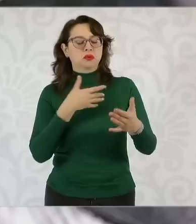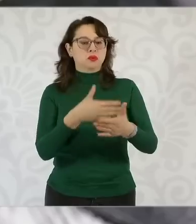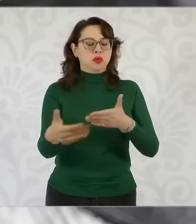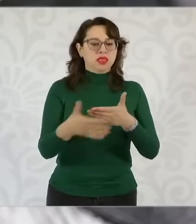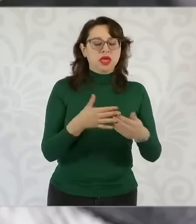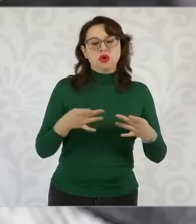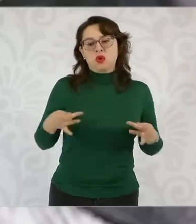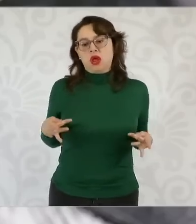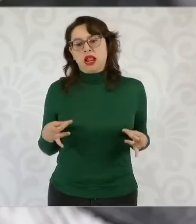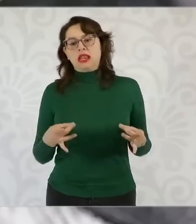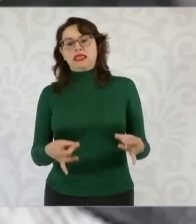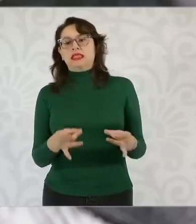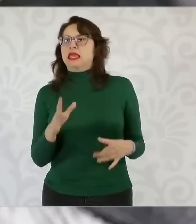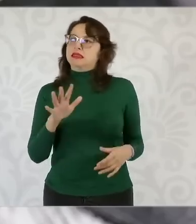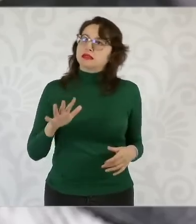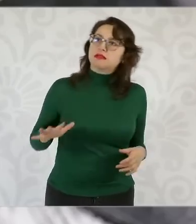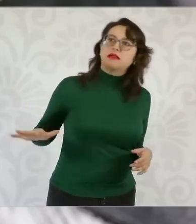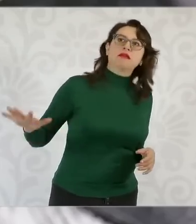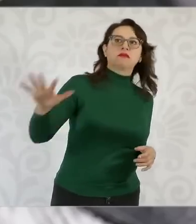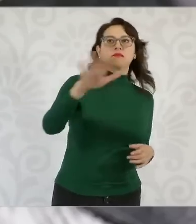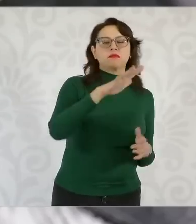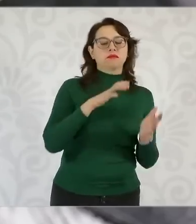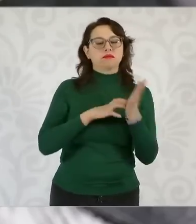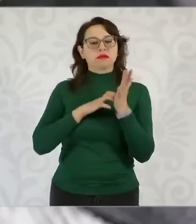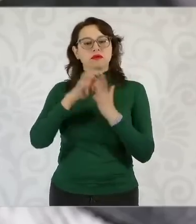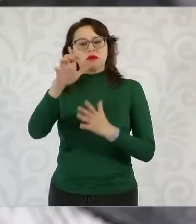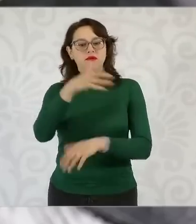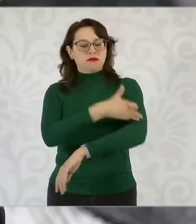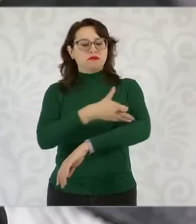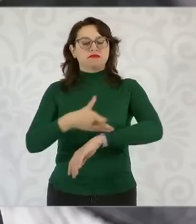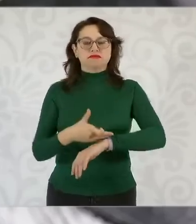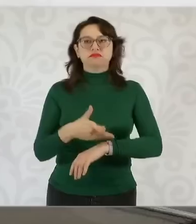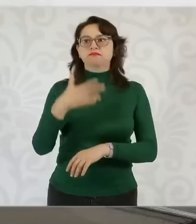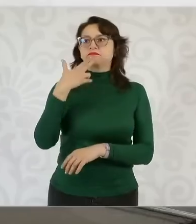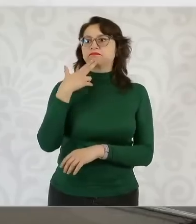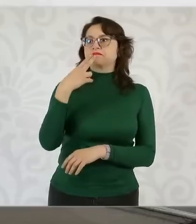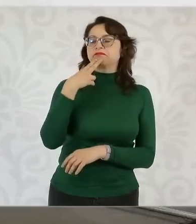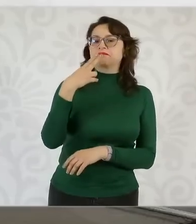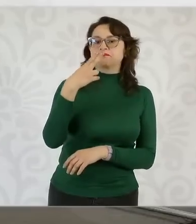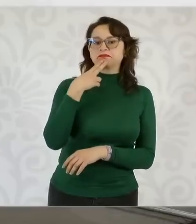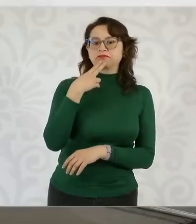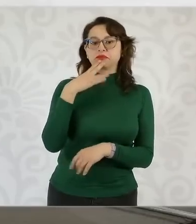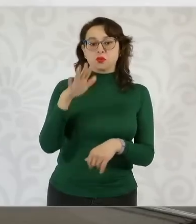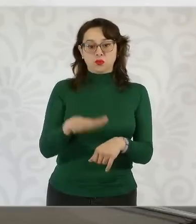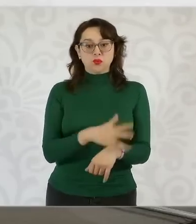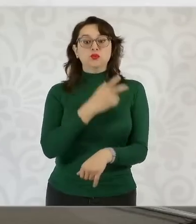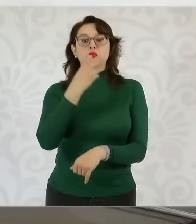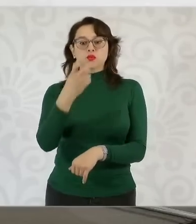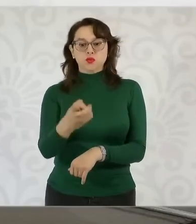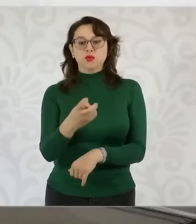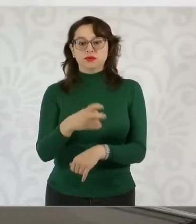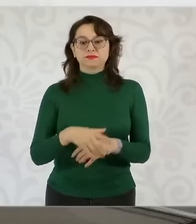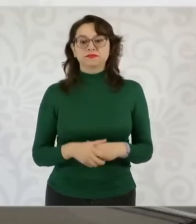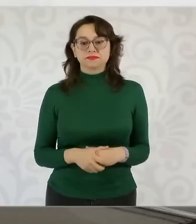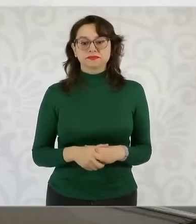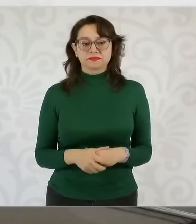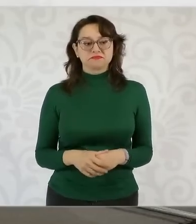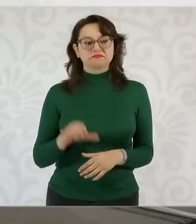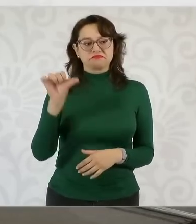de familias en México y en el extranjero es por eso señora presidenta que con esta inversión vamos